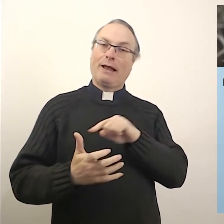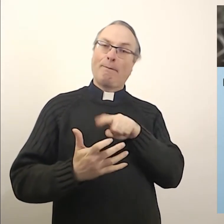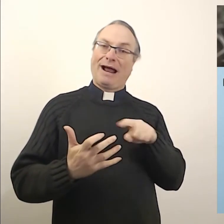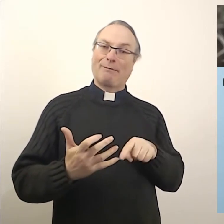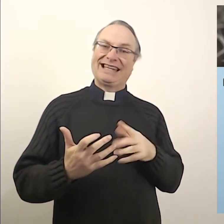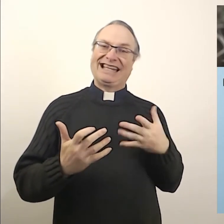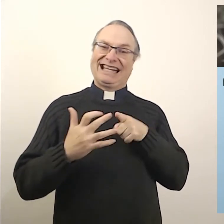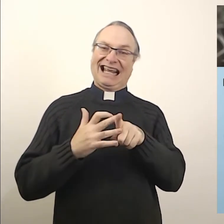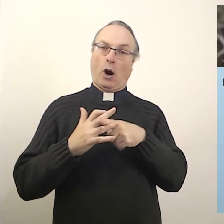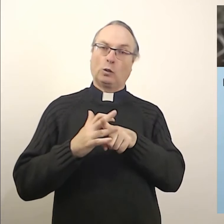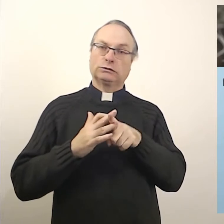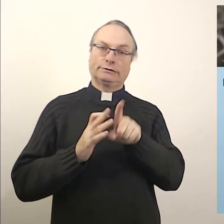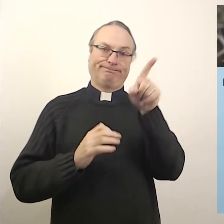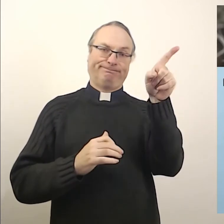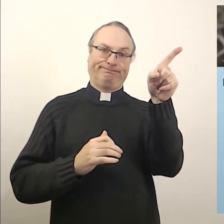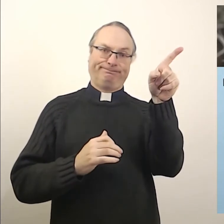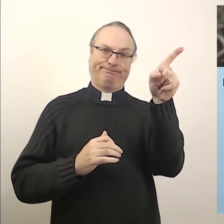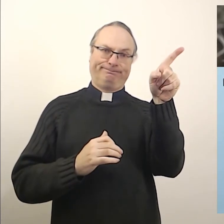parmi les ronces: